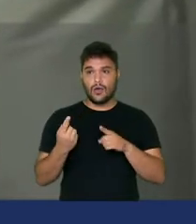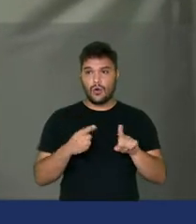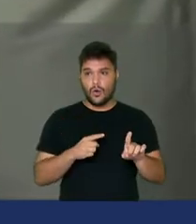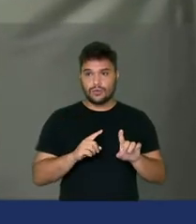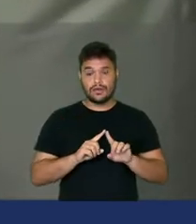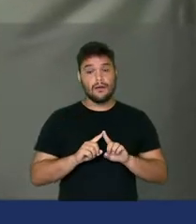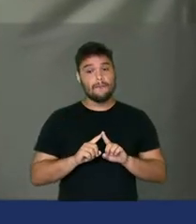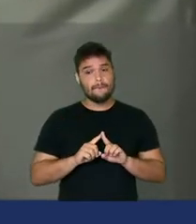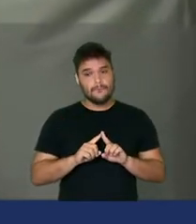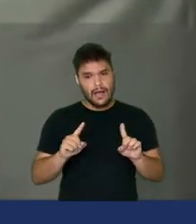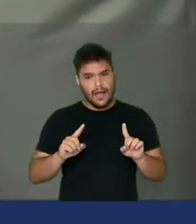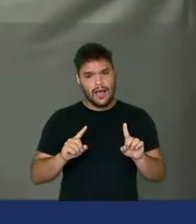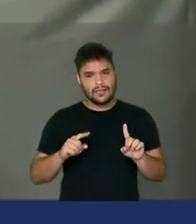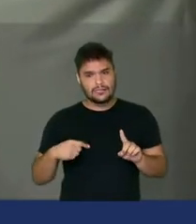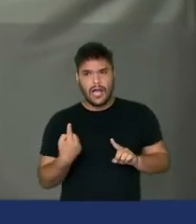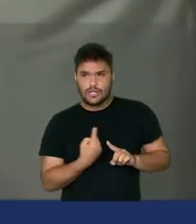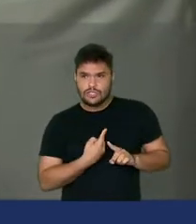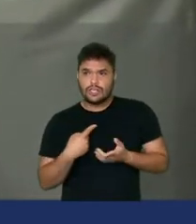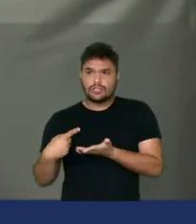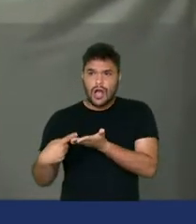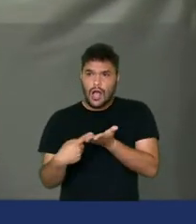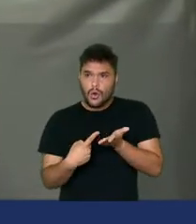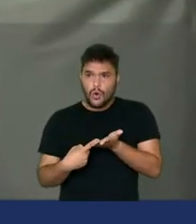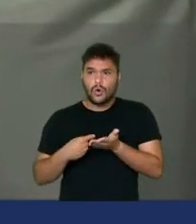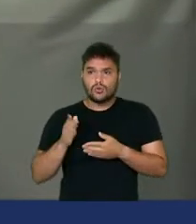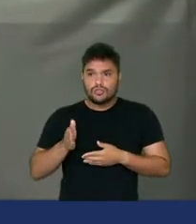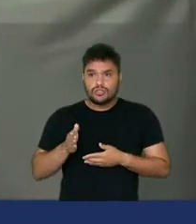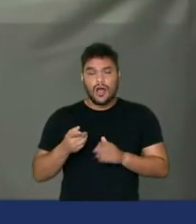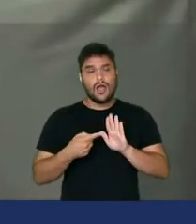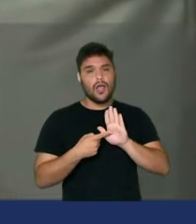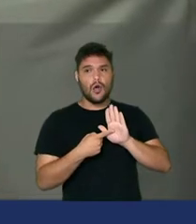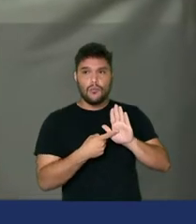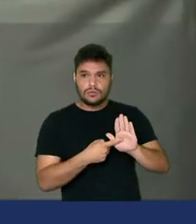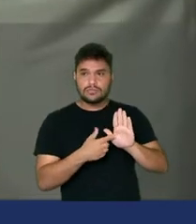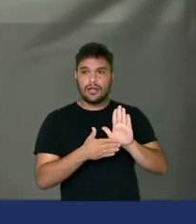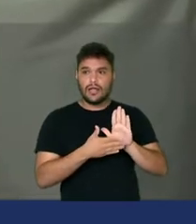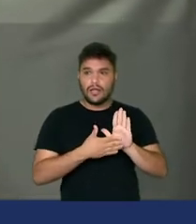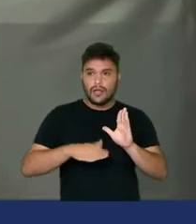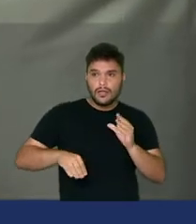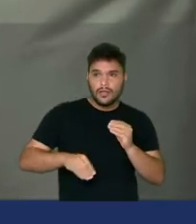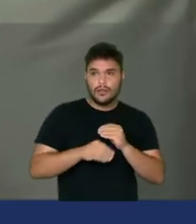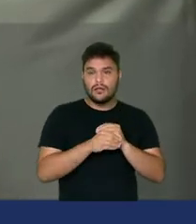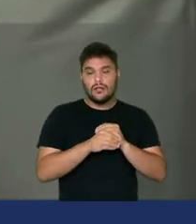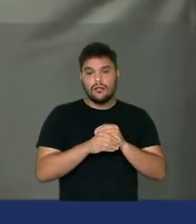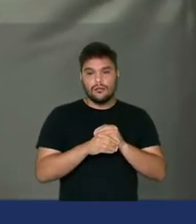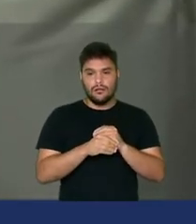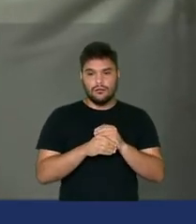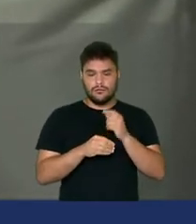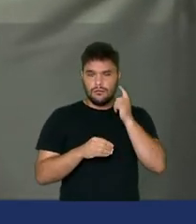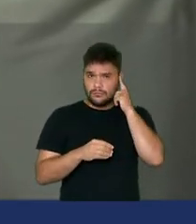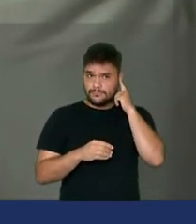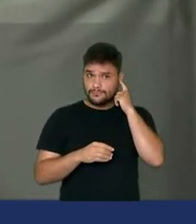EU ESTOU INSCRITA PARA FALAR CONTRARIAMENTE, MAS NÓS ACABAMOS DE FAZER UM ACORDO, EU APRESENTEI UMA EMENDA QUE